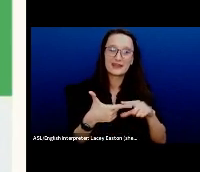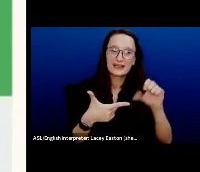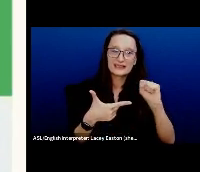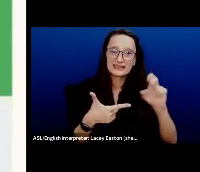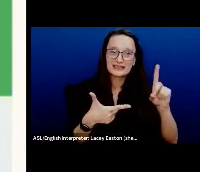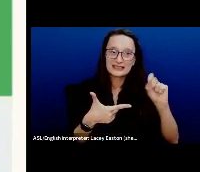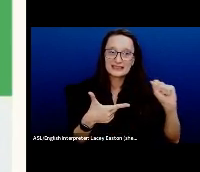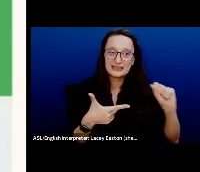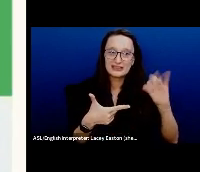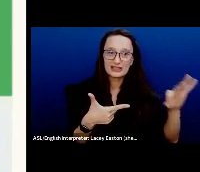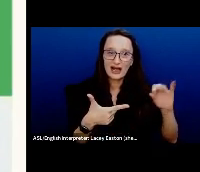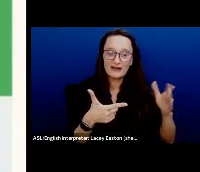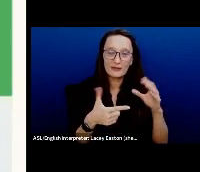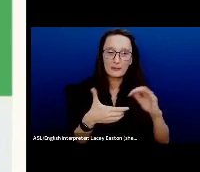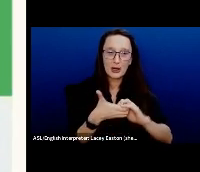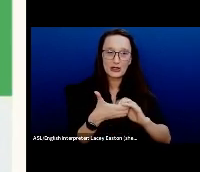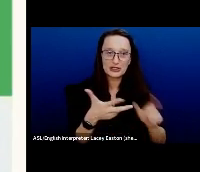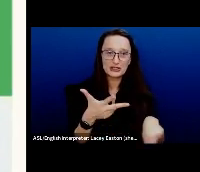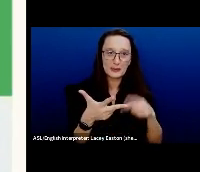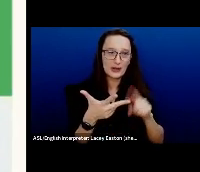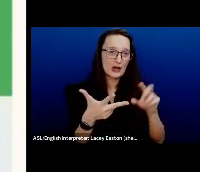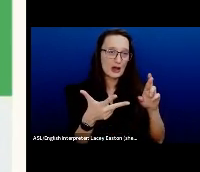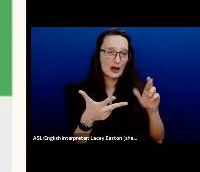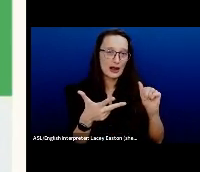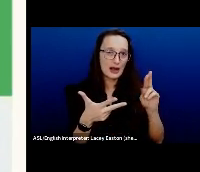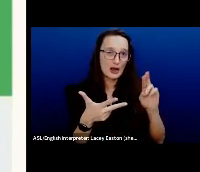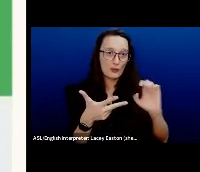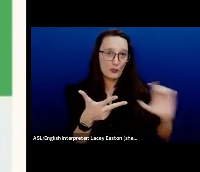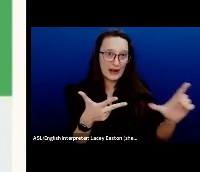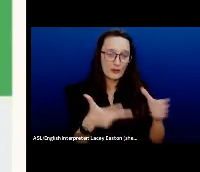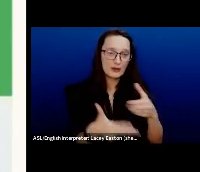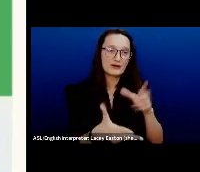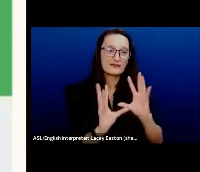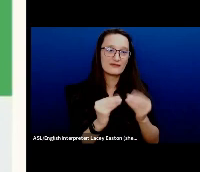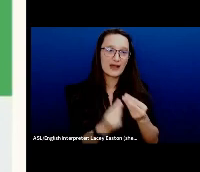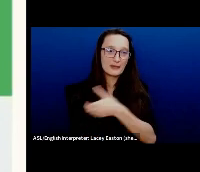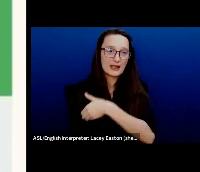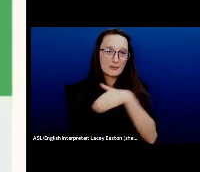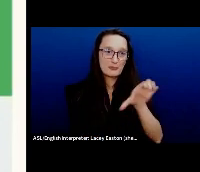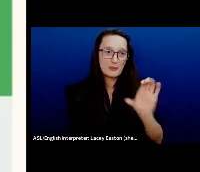los co-presidentes de nuestro comité de participación de padres del West End SELPA y al SELPA del Condado South Orange,